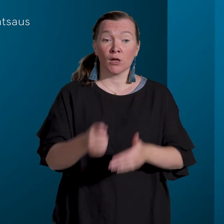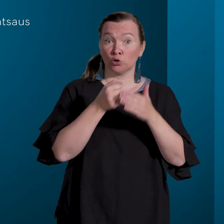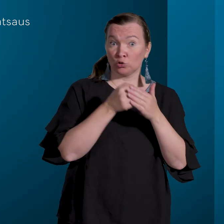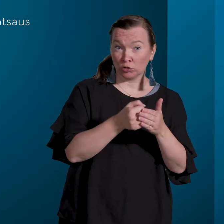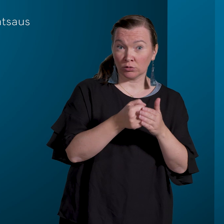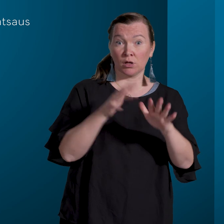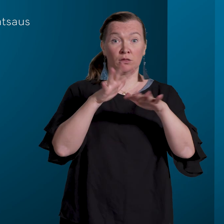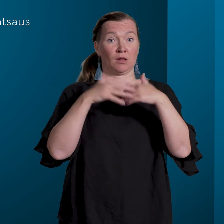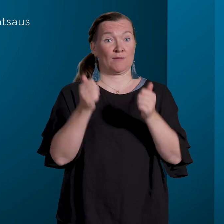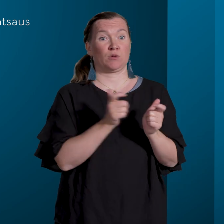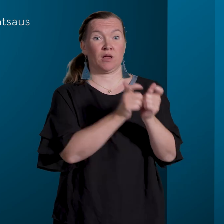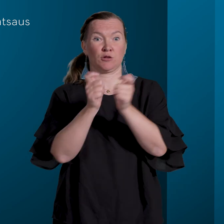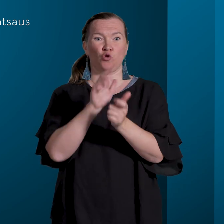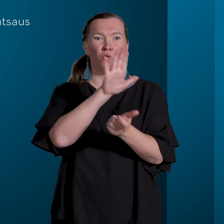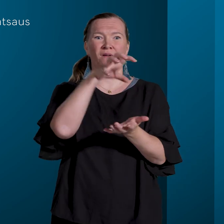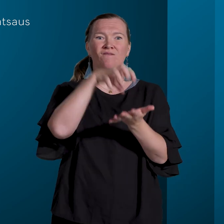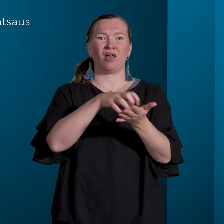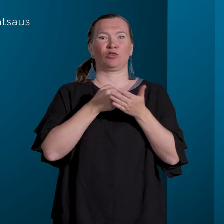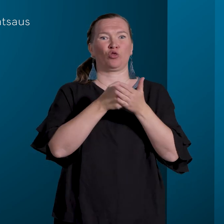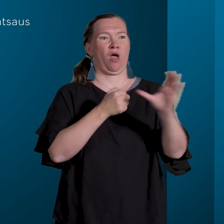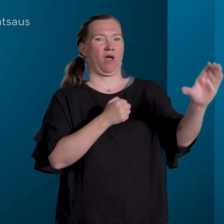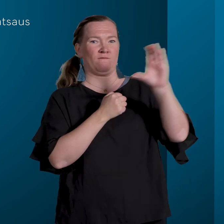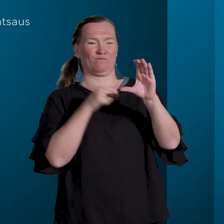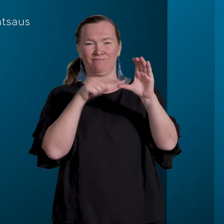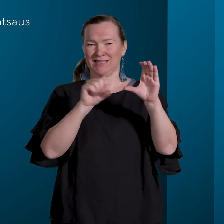Sosiaali- ja terveysjärjestöjen valtionavustukset -